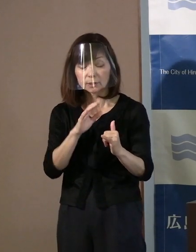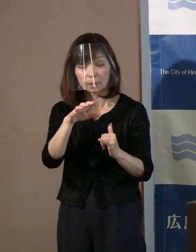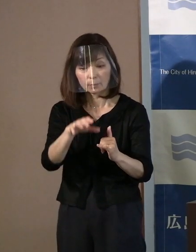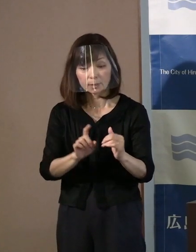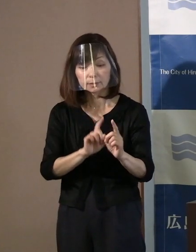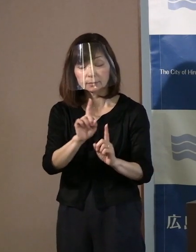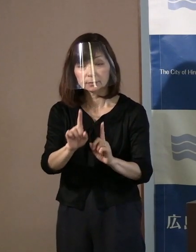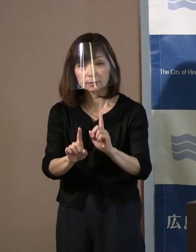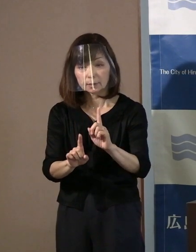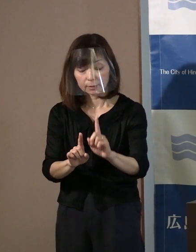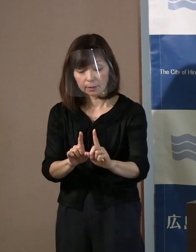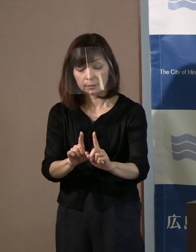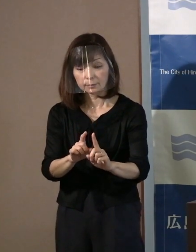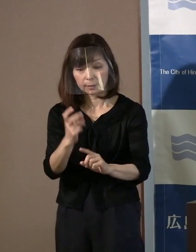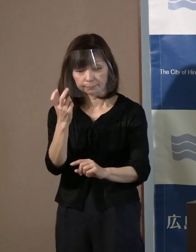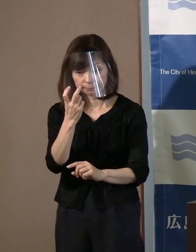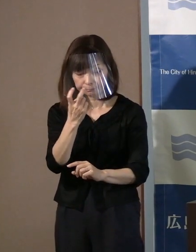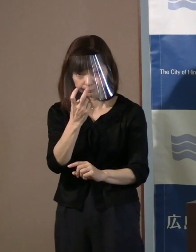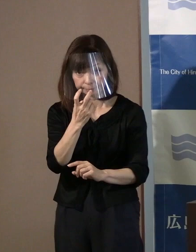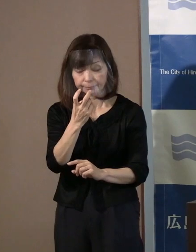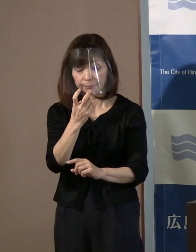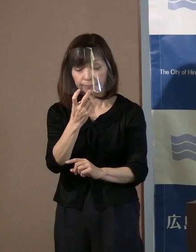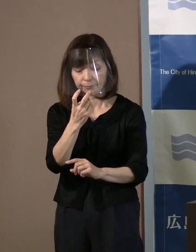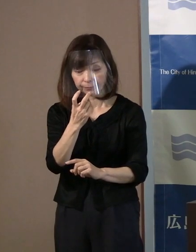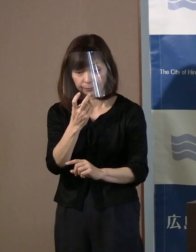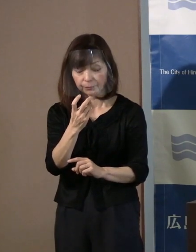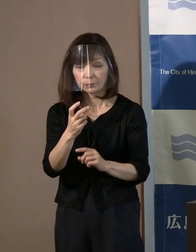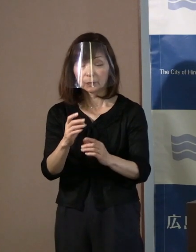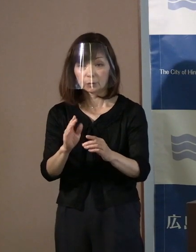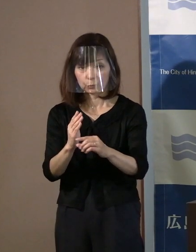個別に現地の調査を してもらっていますけれども､